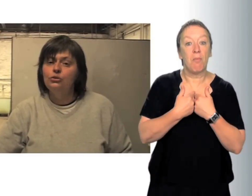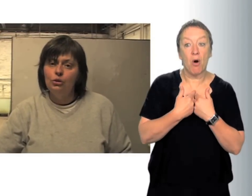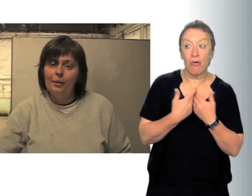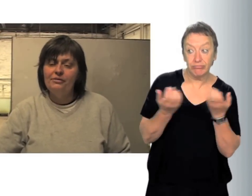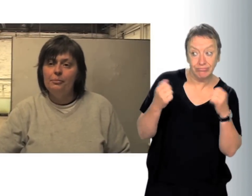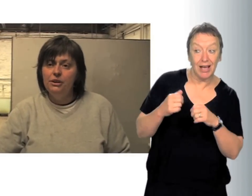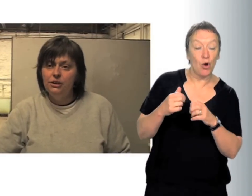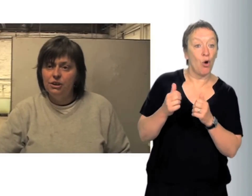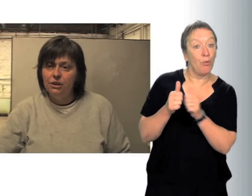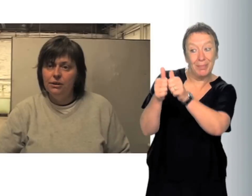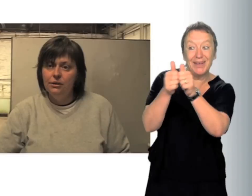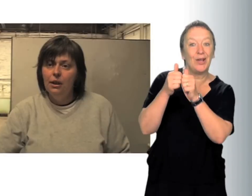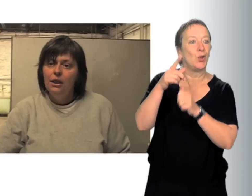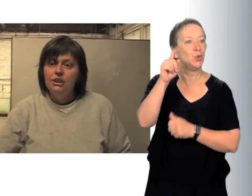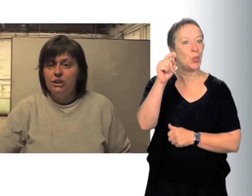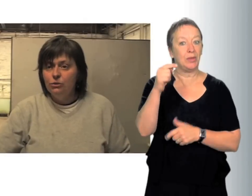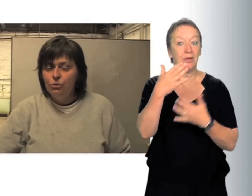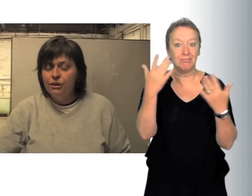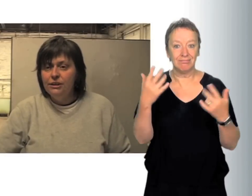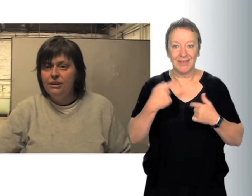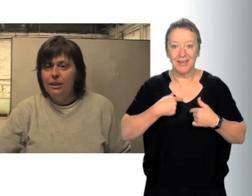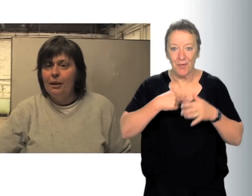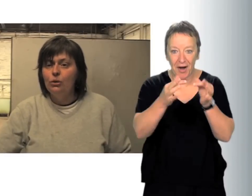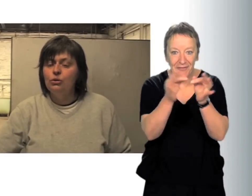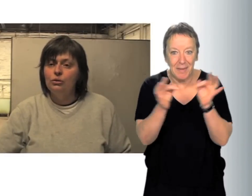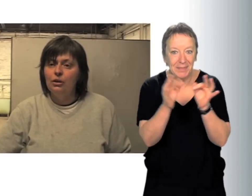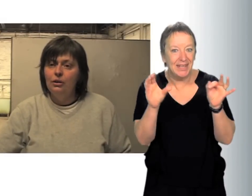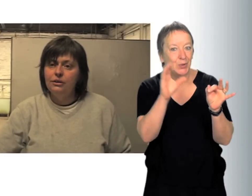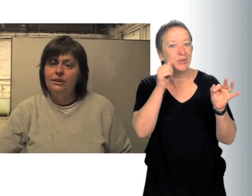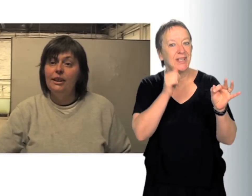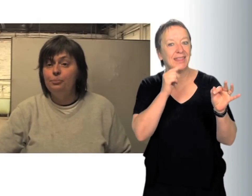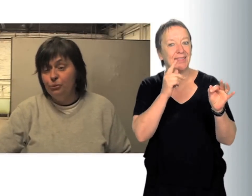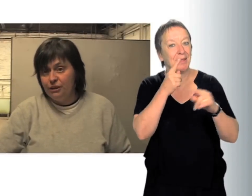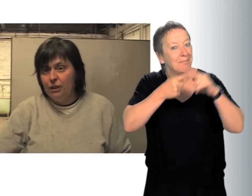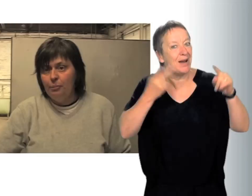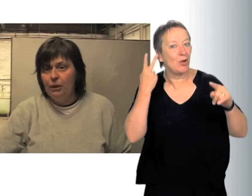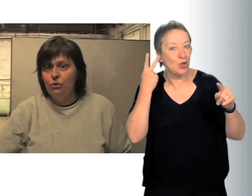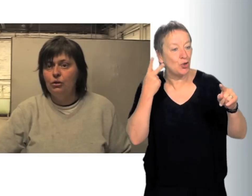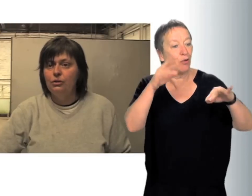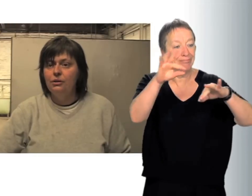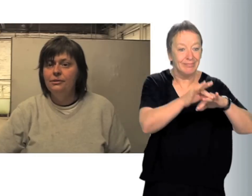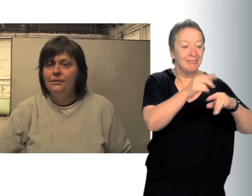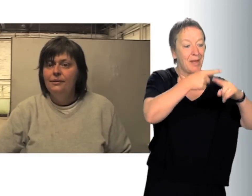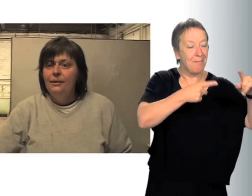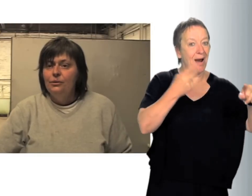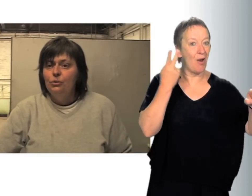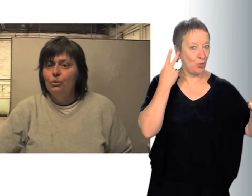car dans ma famille, j'ai une cousine qui est malentendante qui a épousé un malentendant.